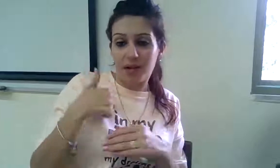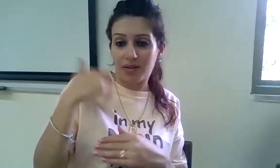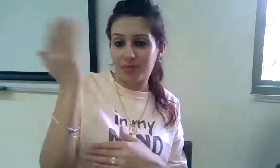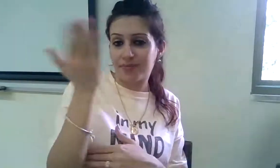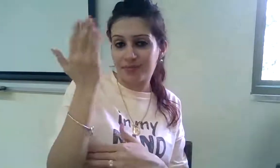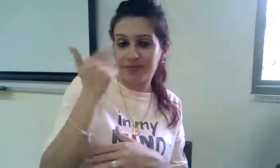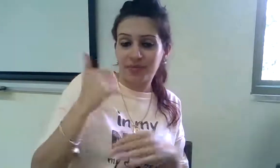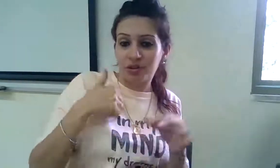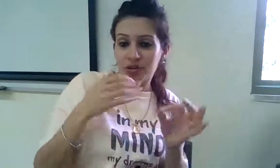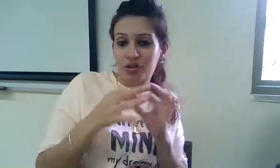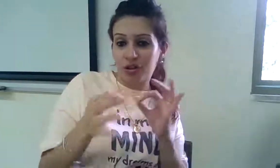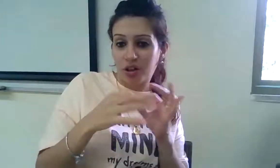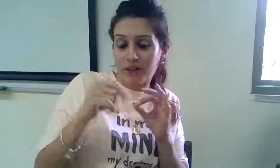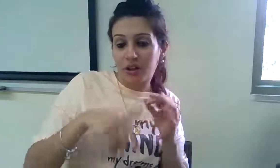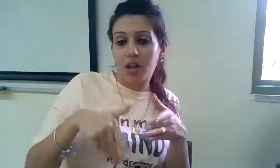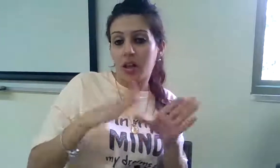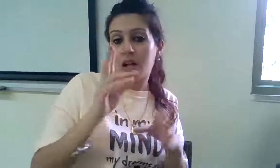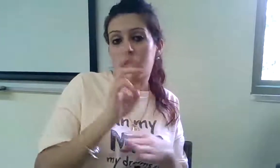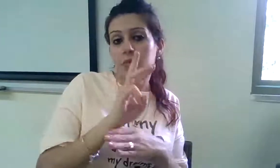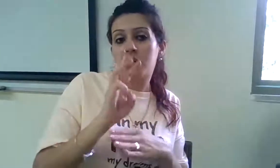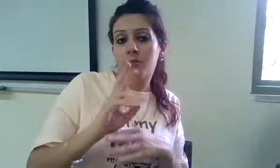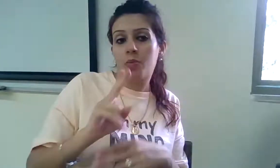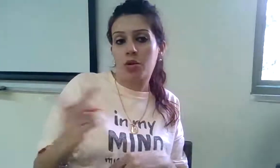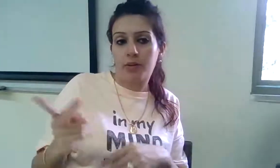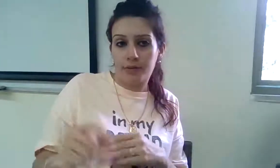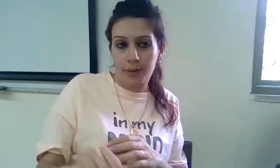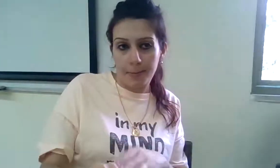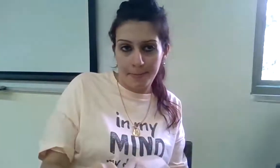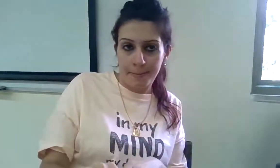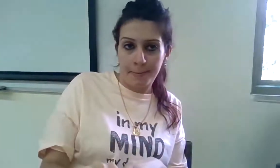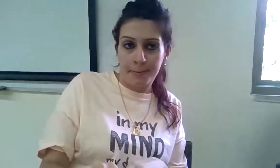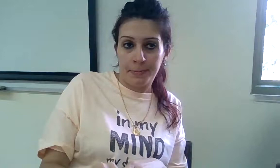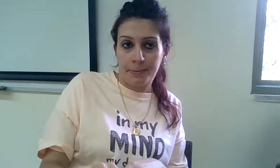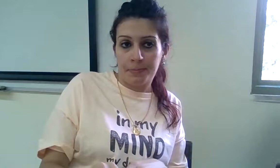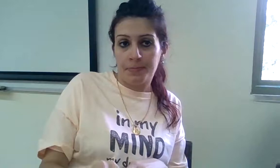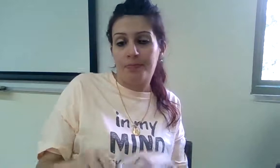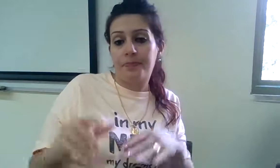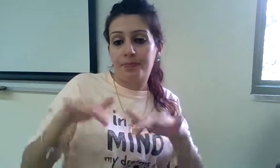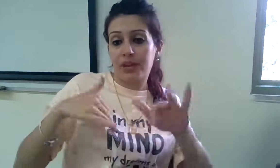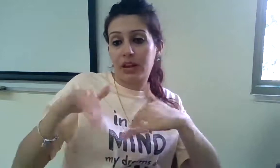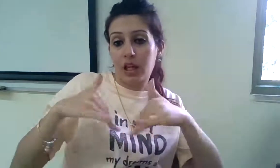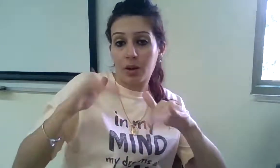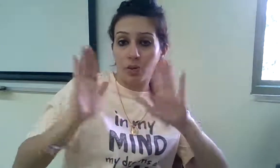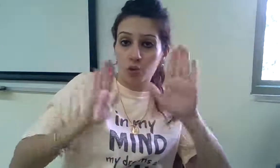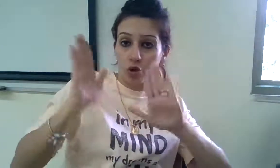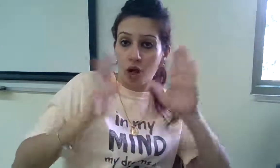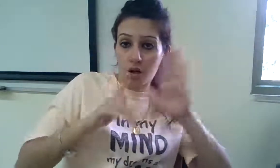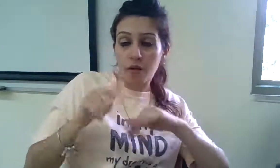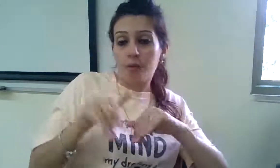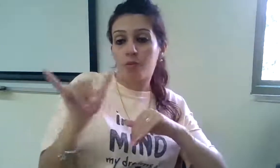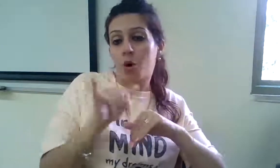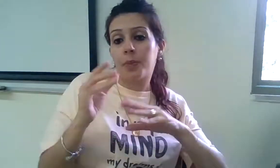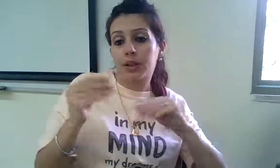لذلك نحن بحاجة لأن يكون لدينا الموقف الصحيح حتى نتمكن من الوصول وتحقيق الأهداف